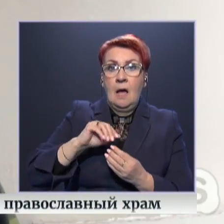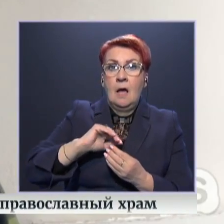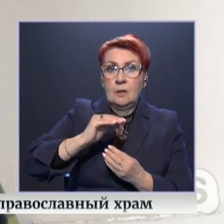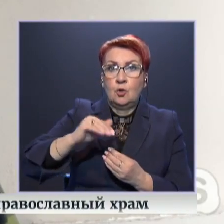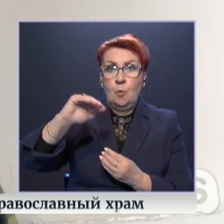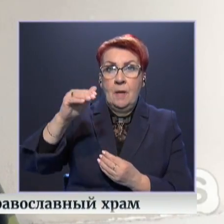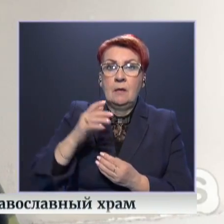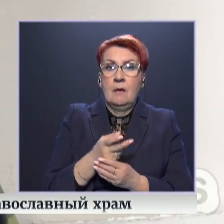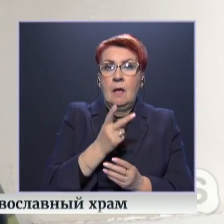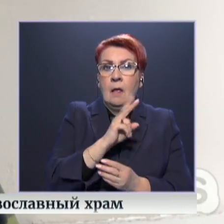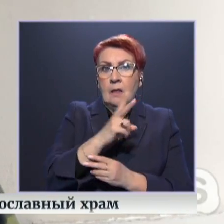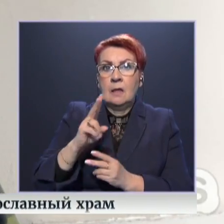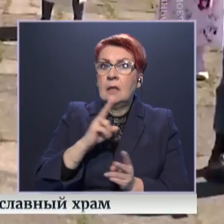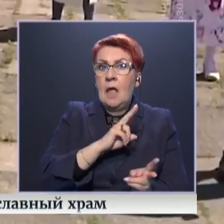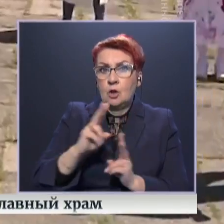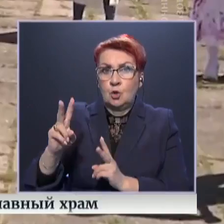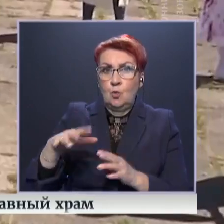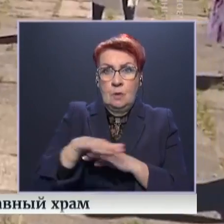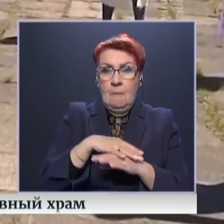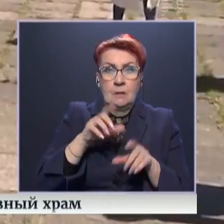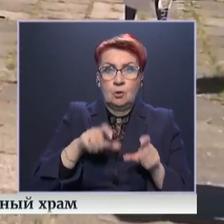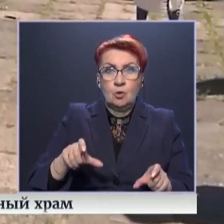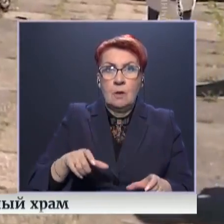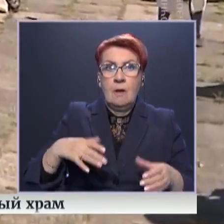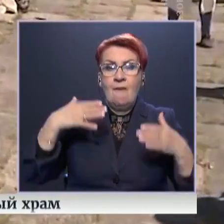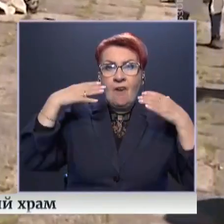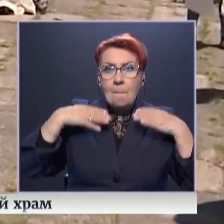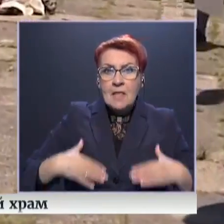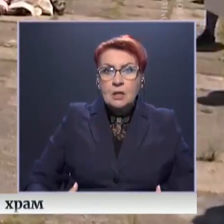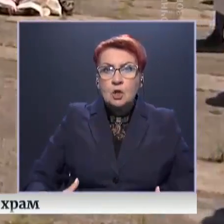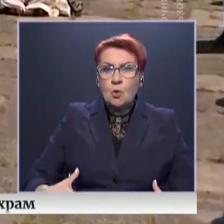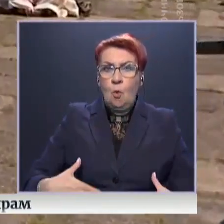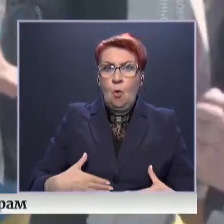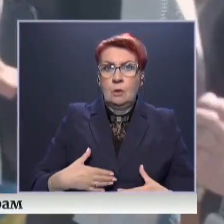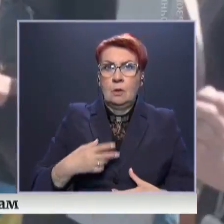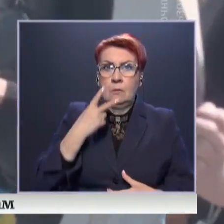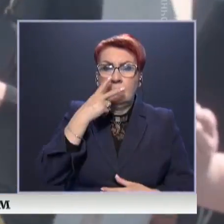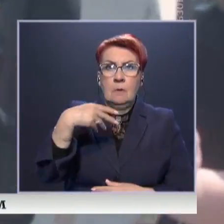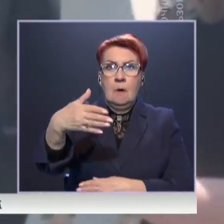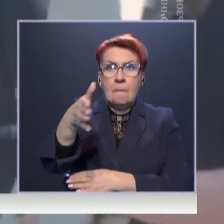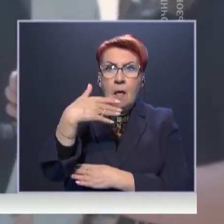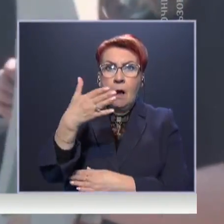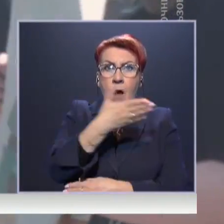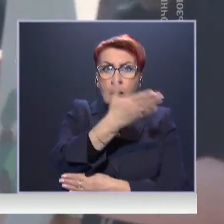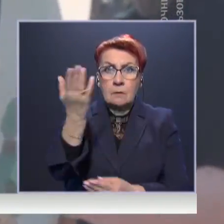свиней в шлемофонов комбинезонах Танкистов комментируя и значит плакаты вот эта вся история весь этот Треш